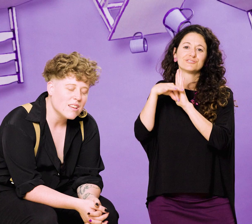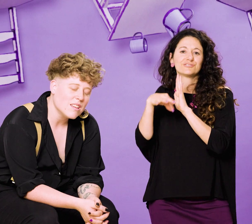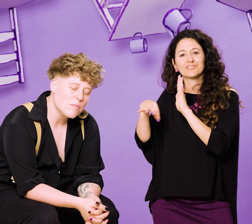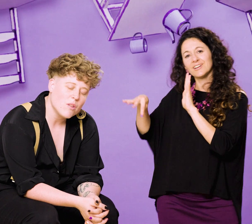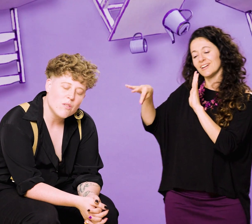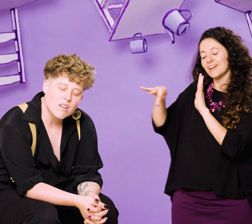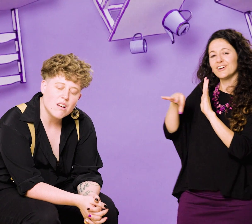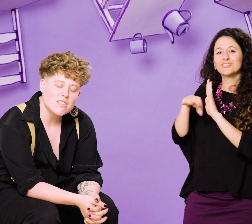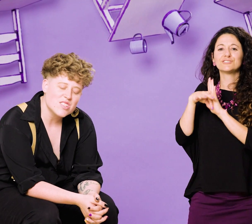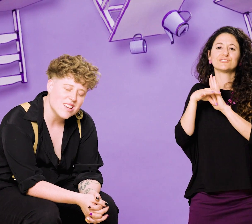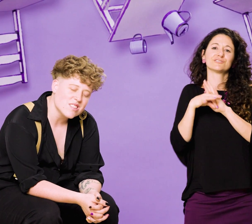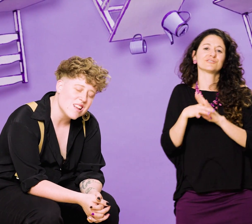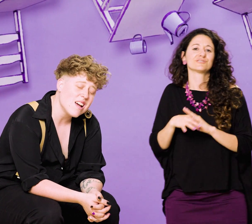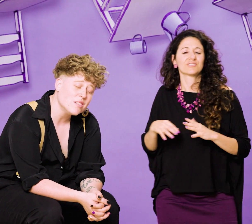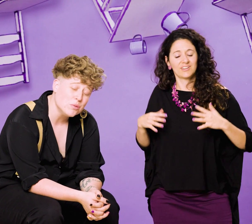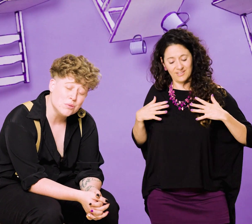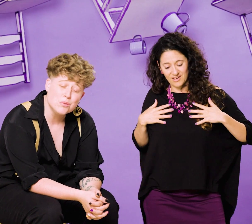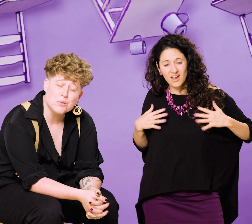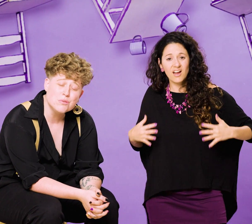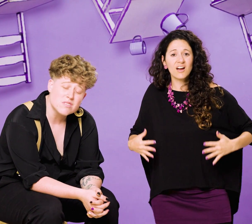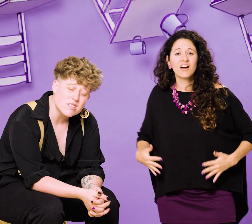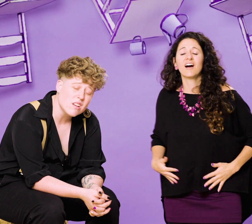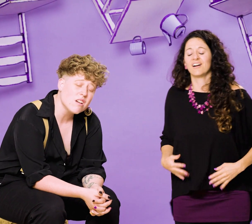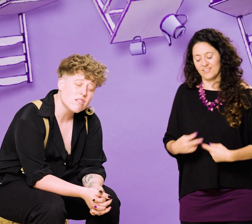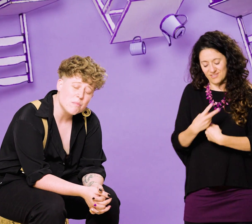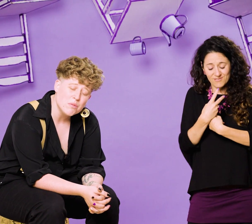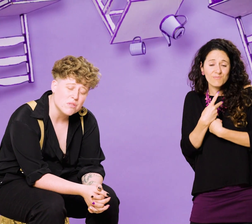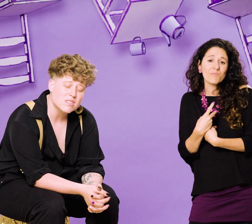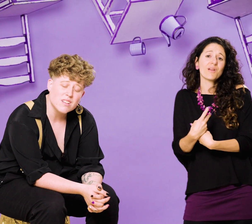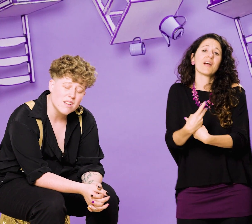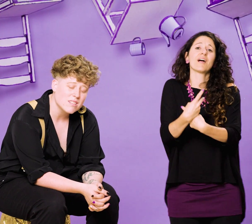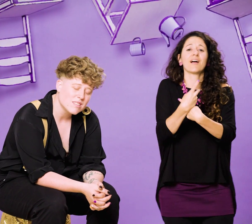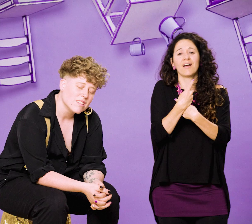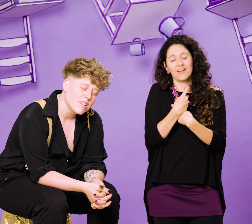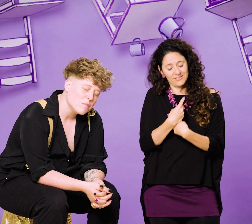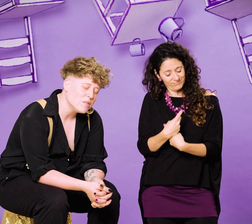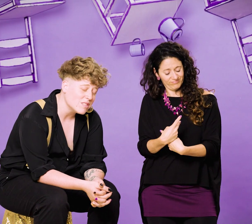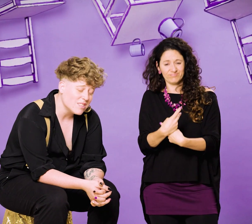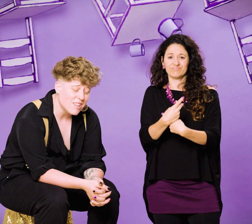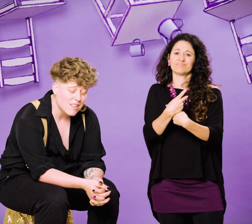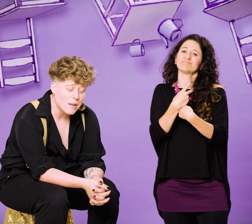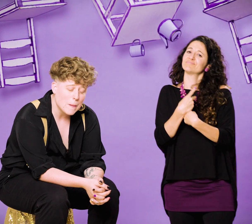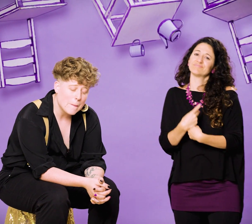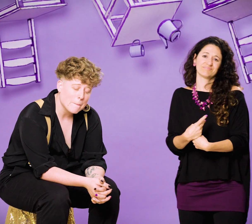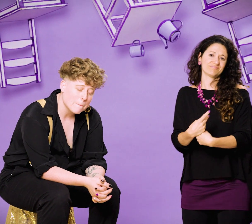Et mon corps cherche la douceur Pourtant, pourtant